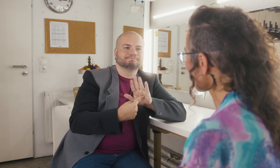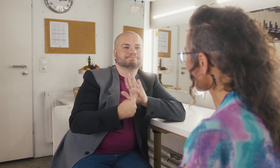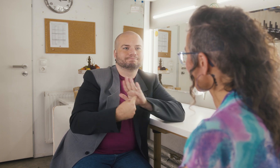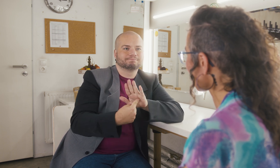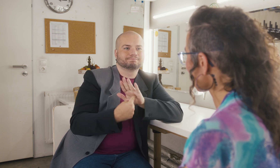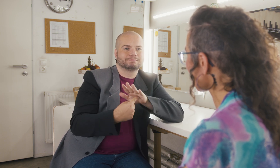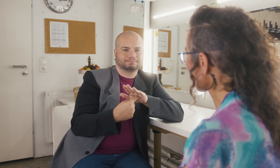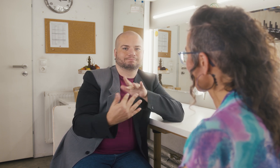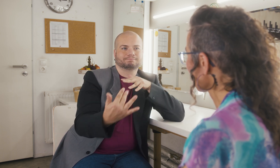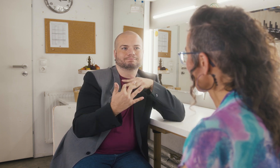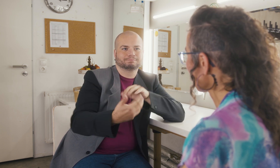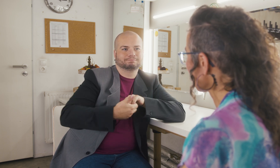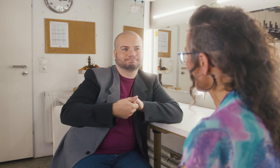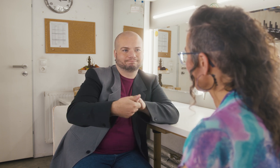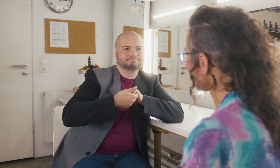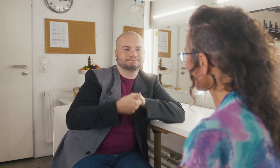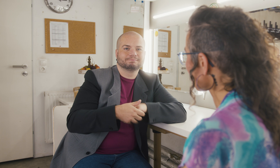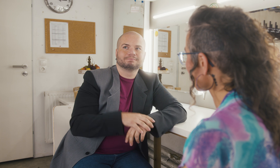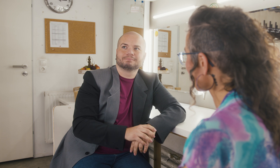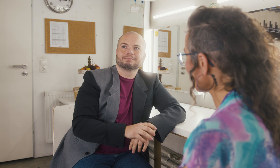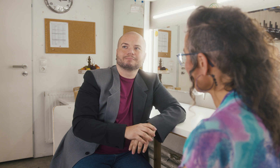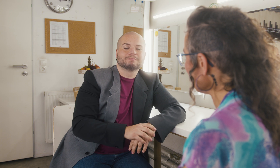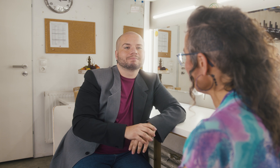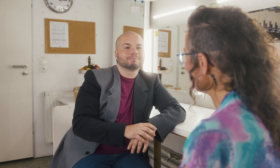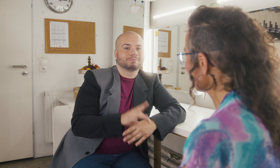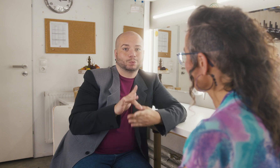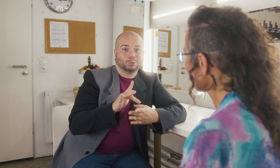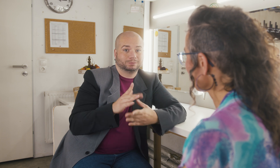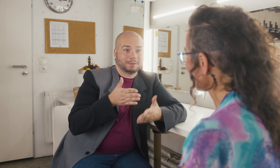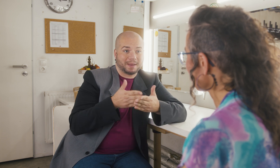Dass es da viel mehr Solidarität, viel mehr barrierefreie Angebote gibt und